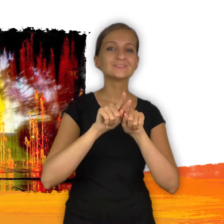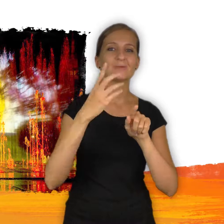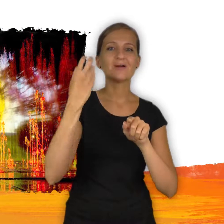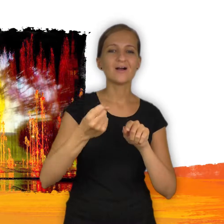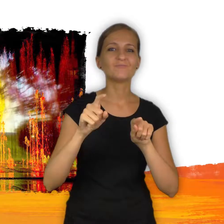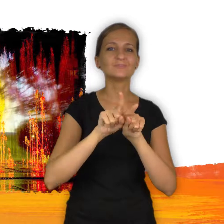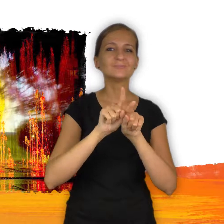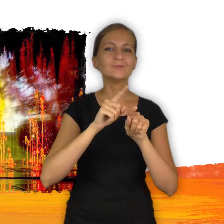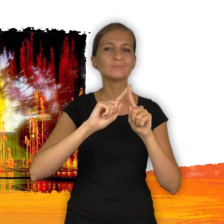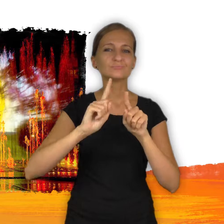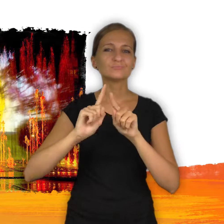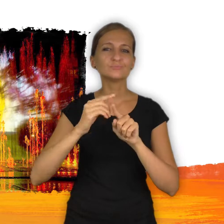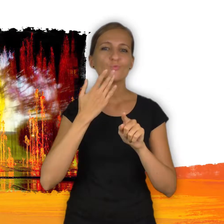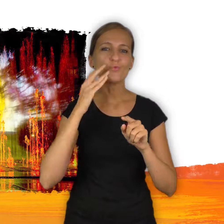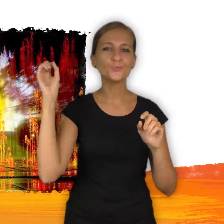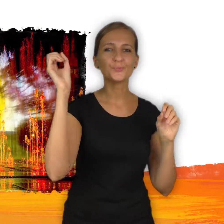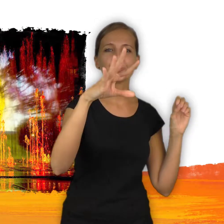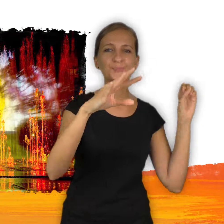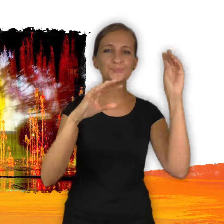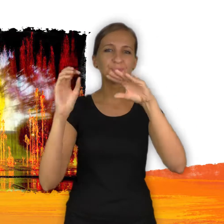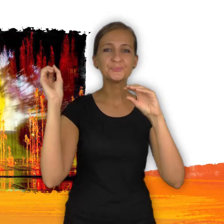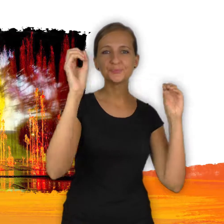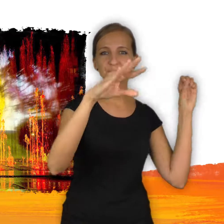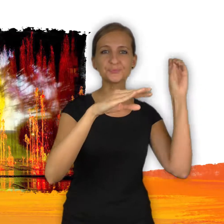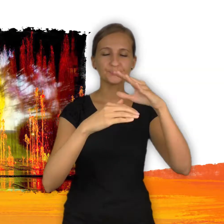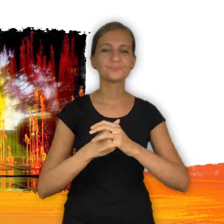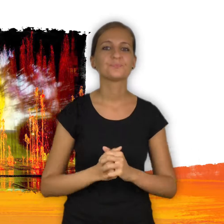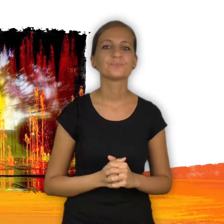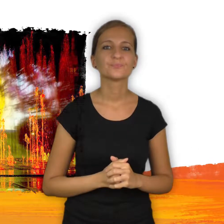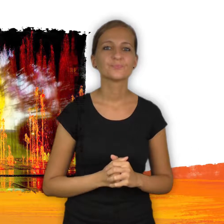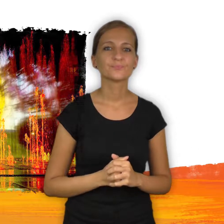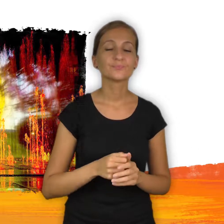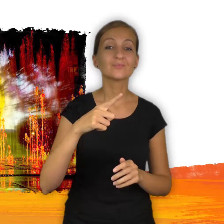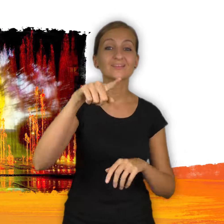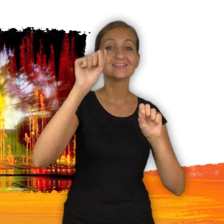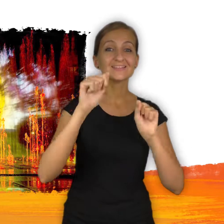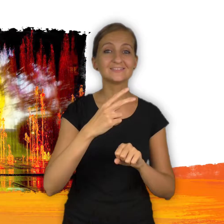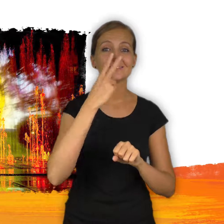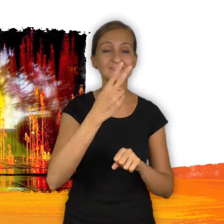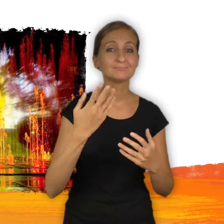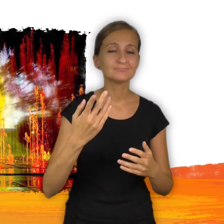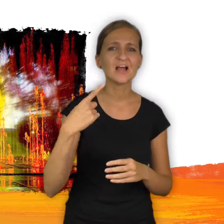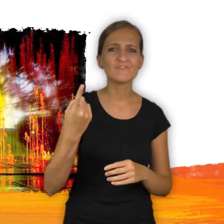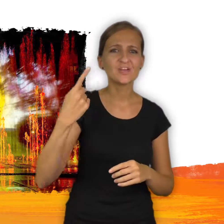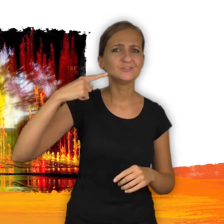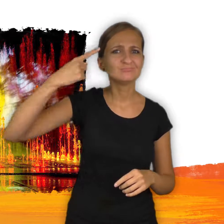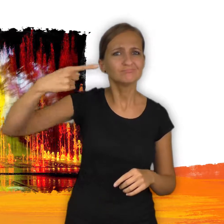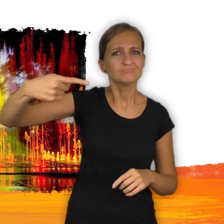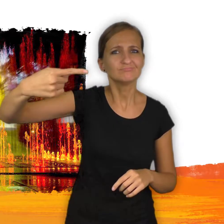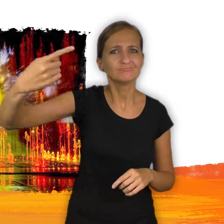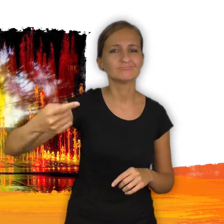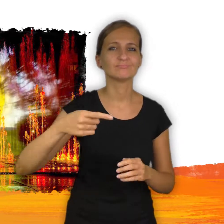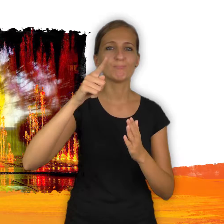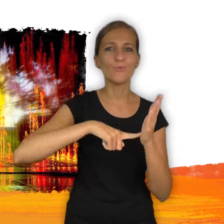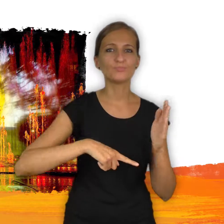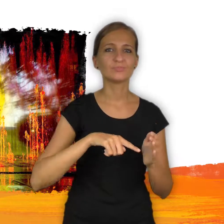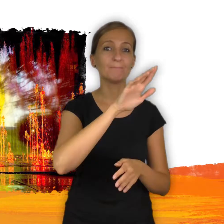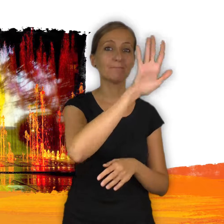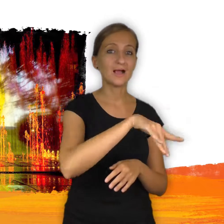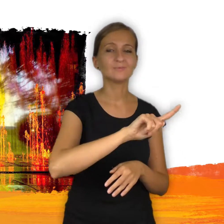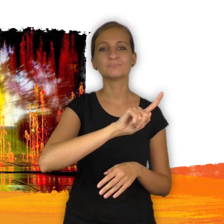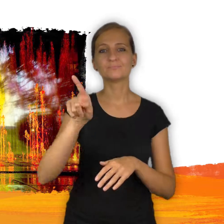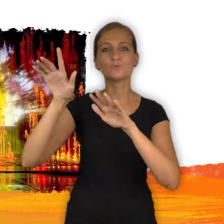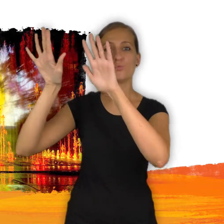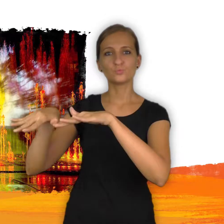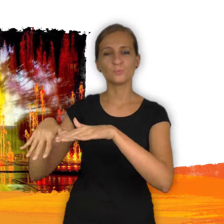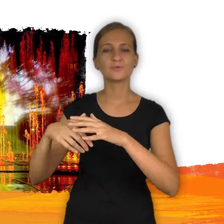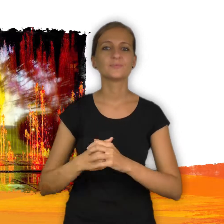Pokazy fontanny multimedialnej można oglądać codziennie od maja do października.